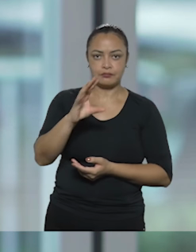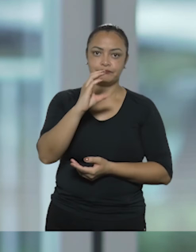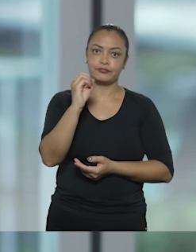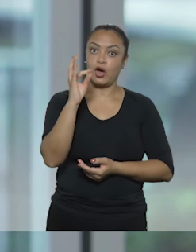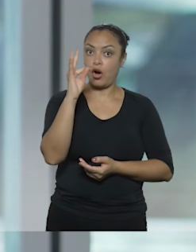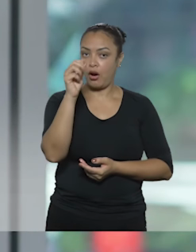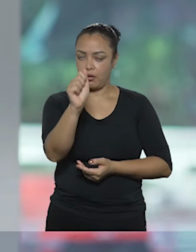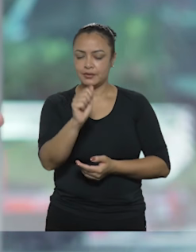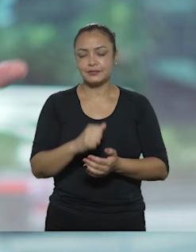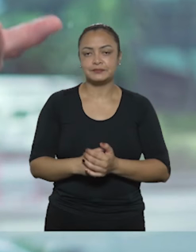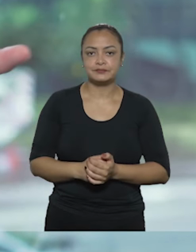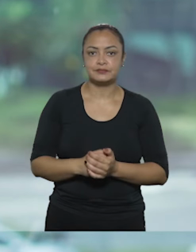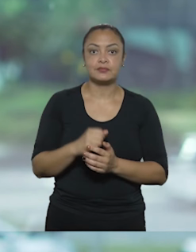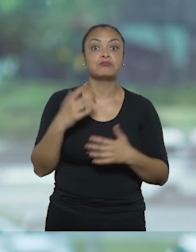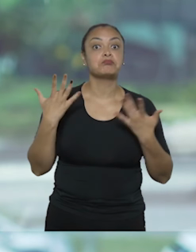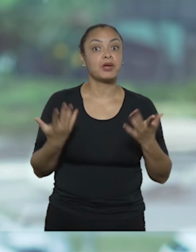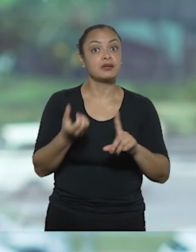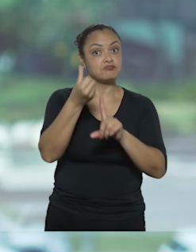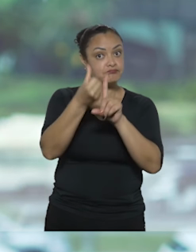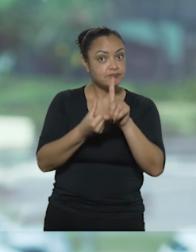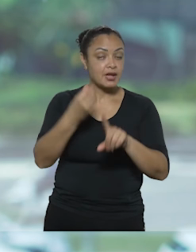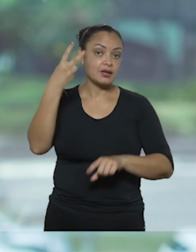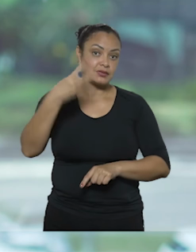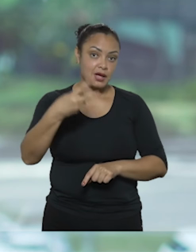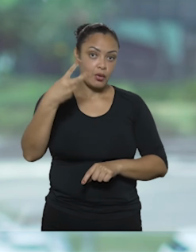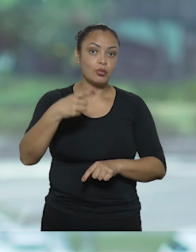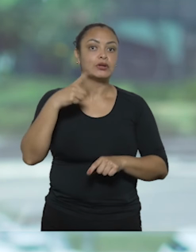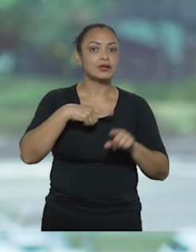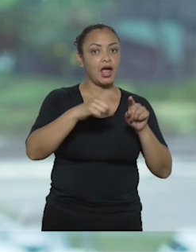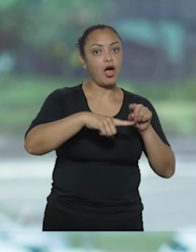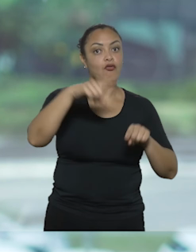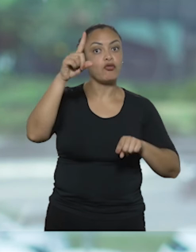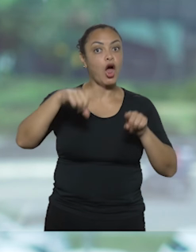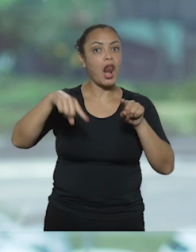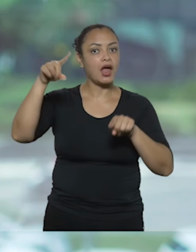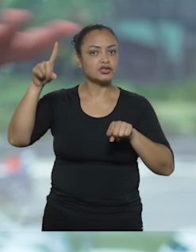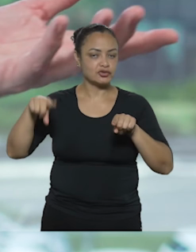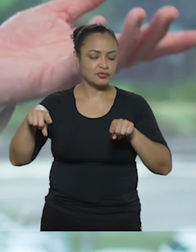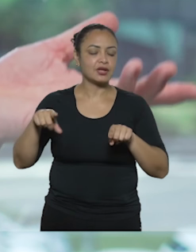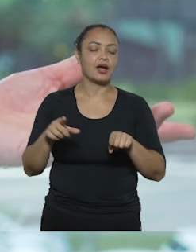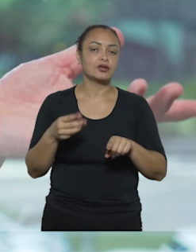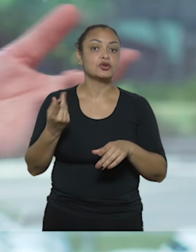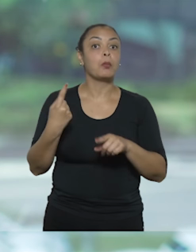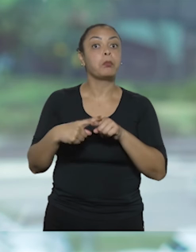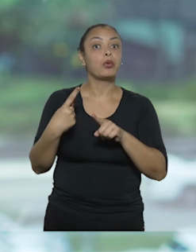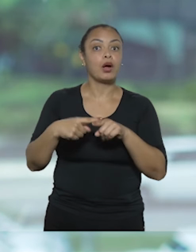Mas, o segundo semestre vai ter bastante volatilidade, né? Não só por conta da eleição, né?